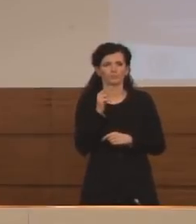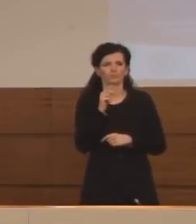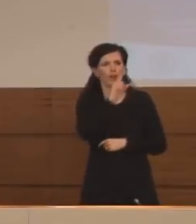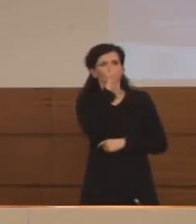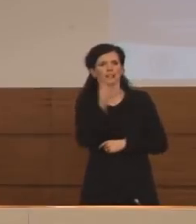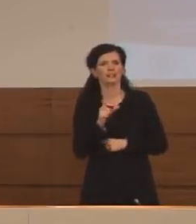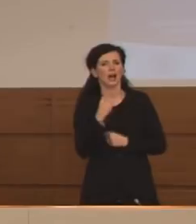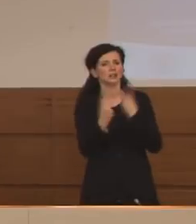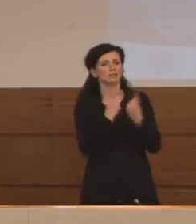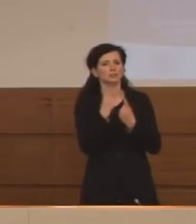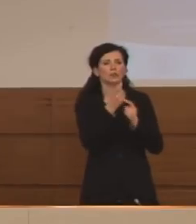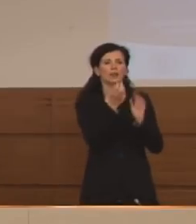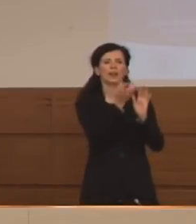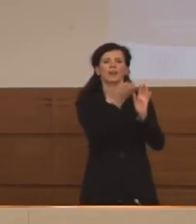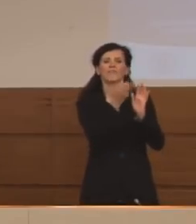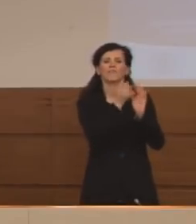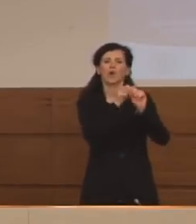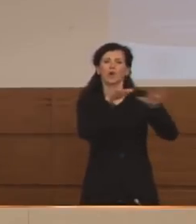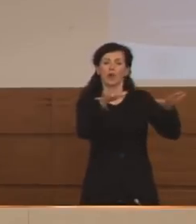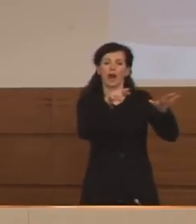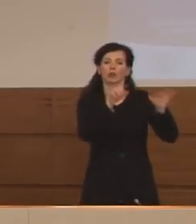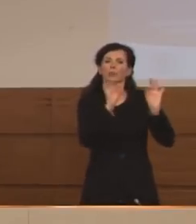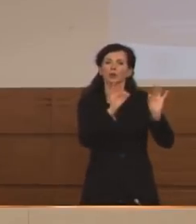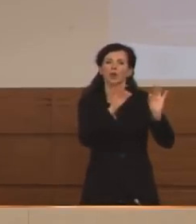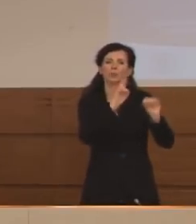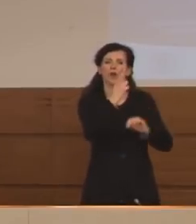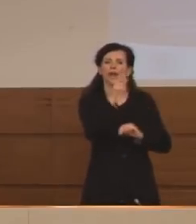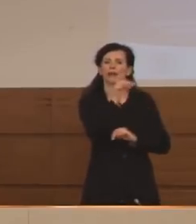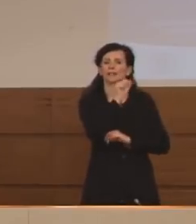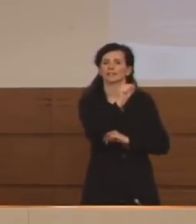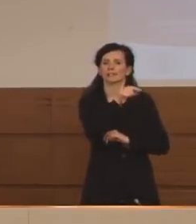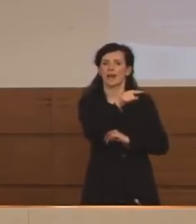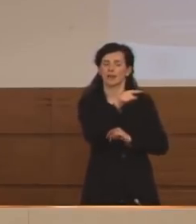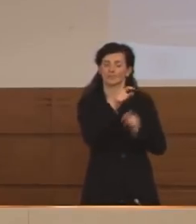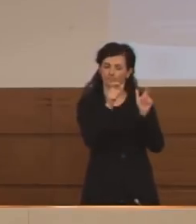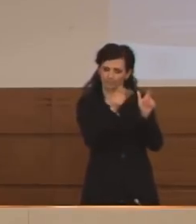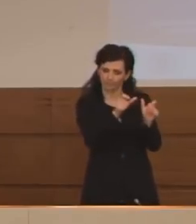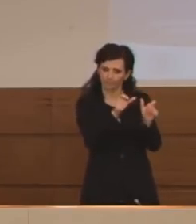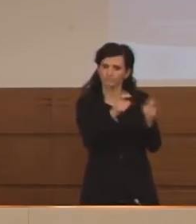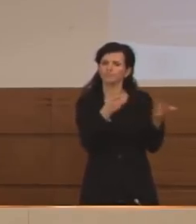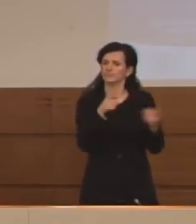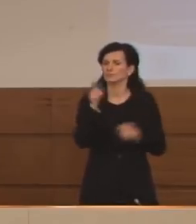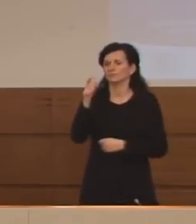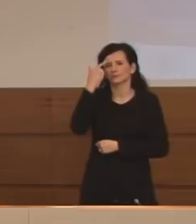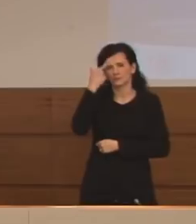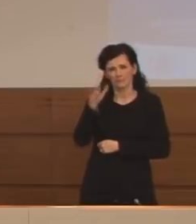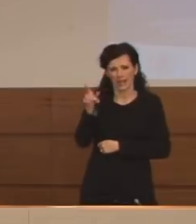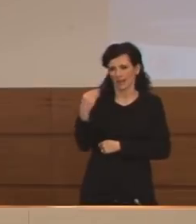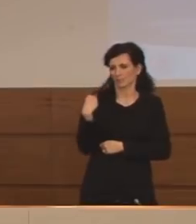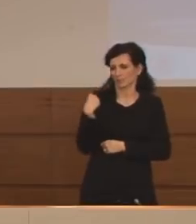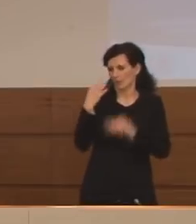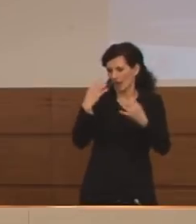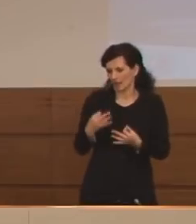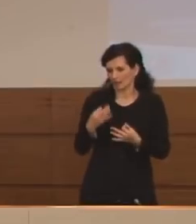Questo è il motivo per cui l'Istituto ha attivato una linea progettuale su questo. Lei lo sa perché l'ha citato prima.